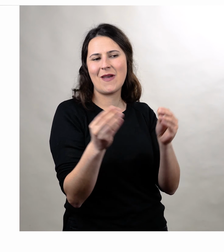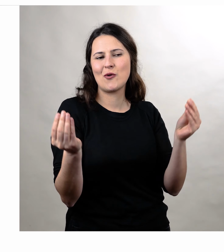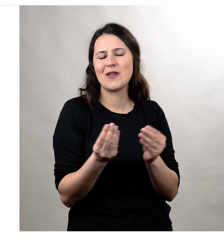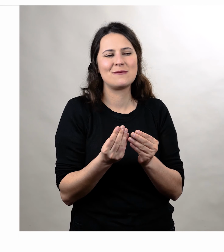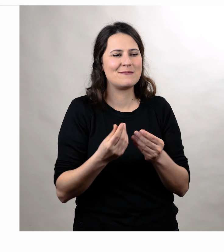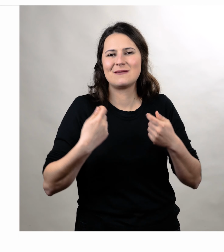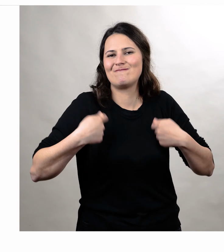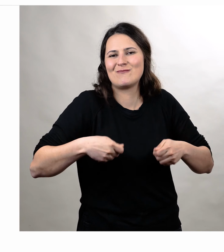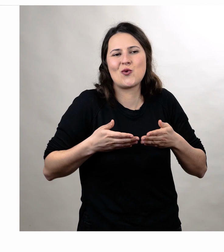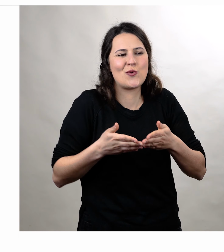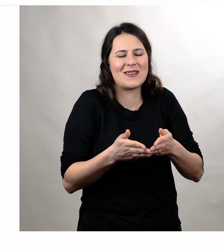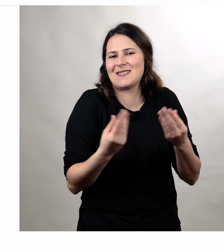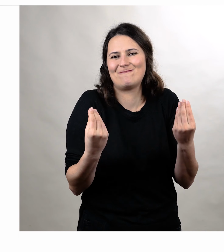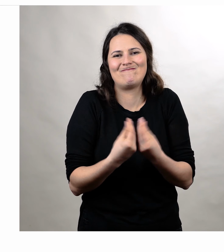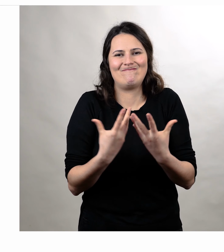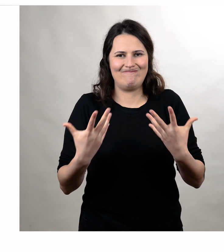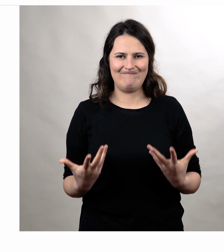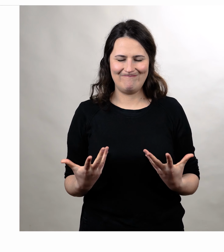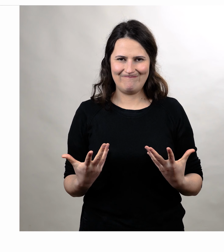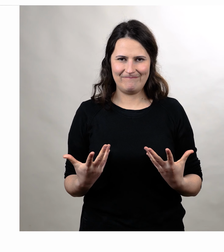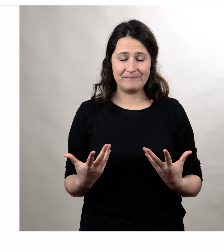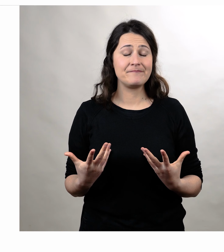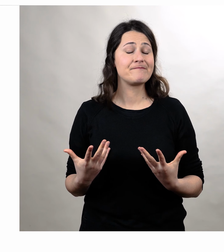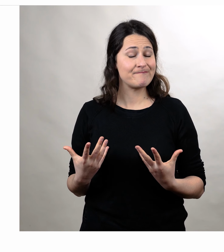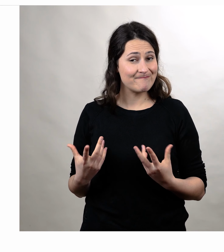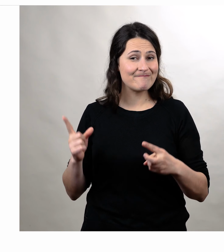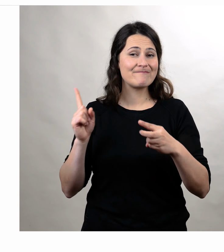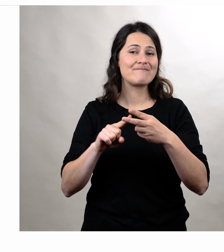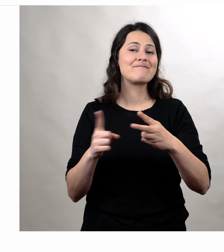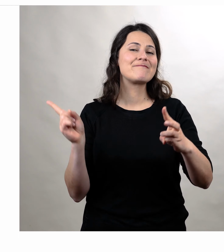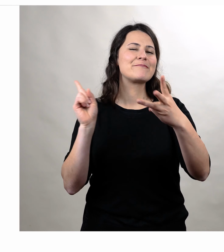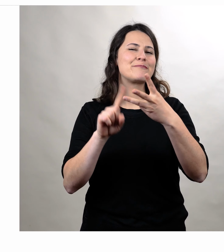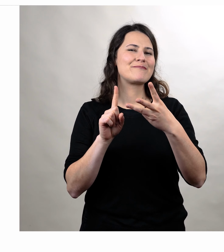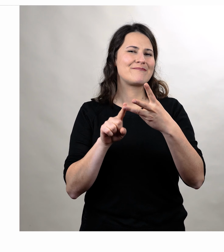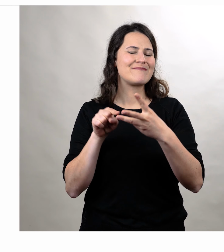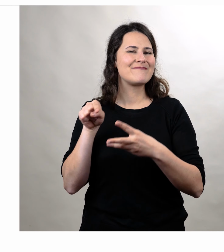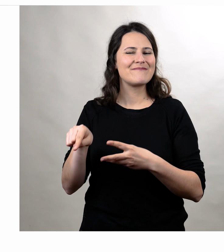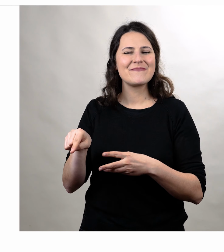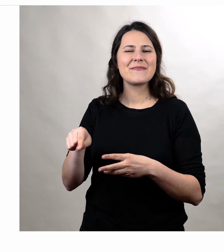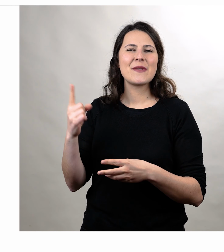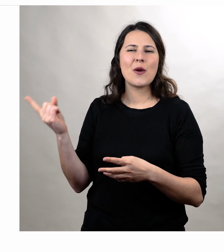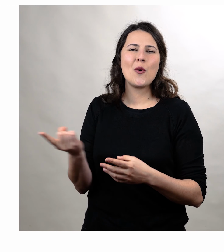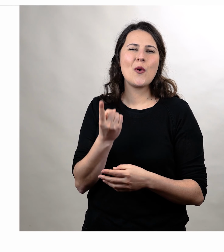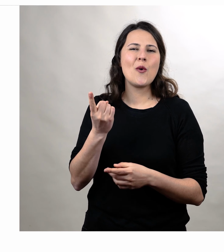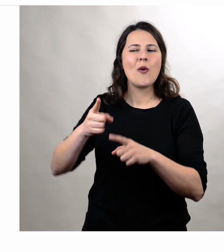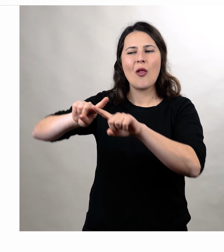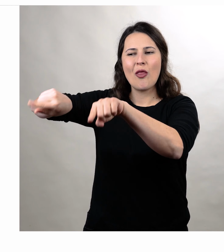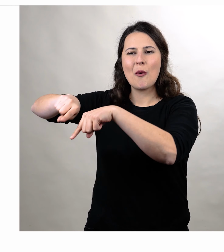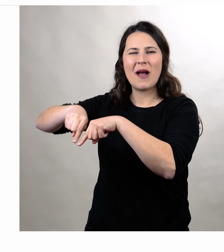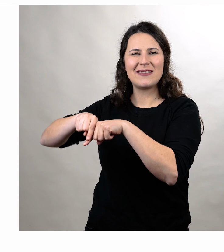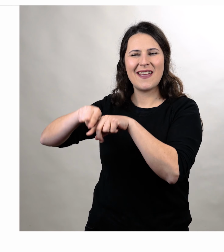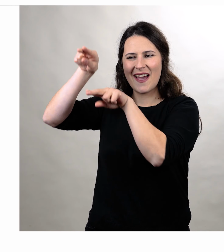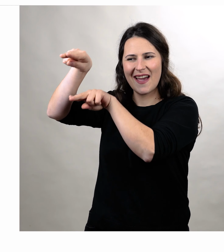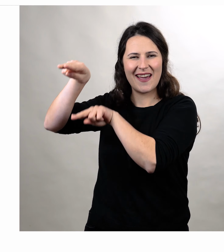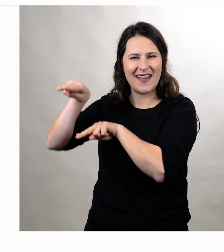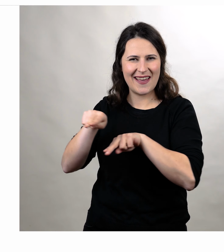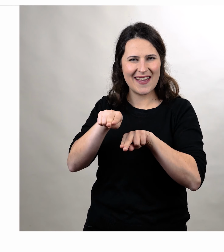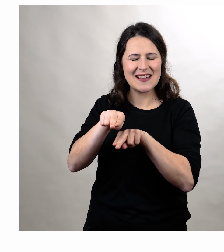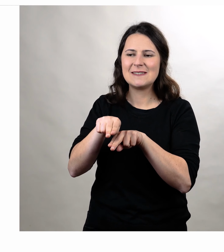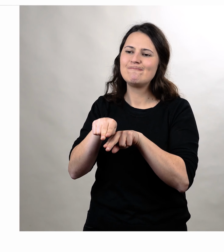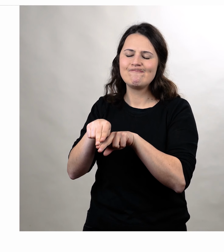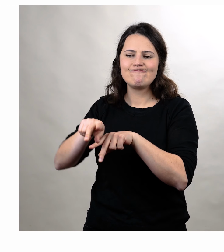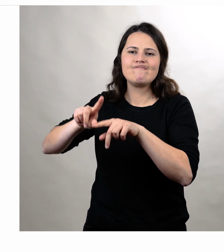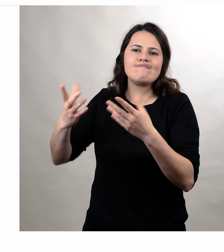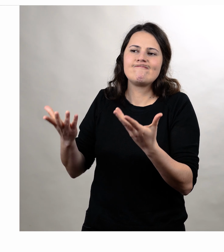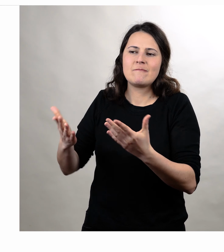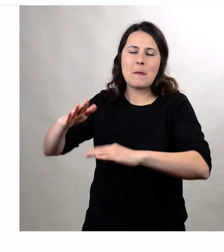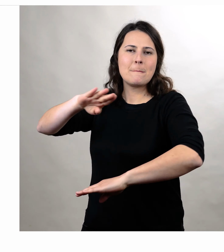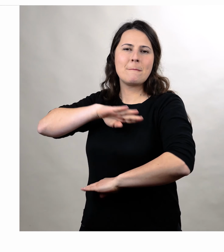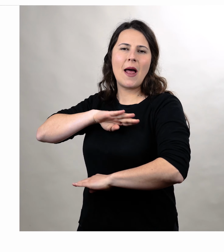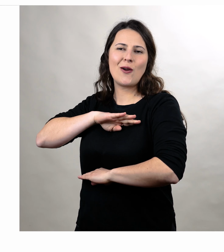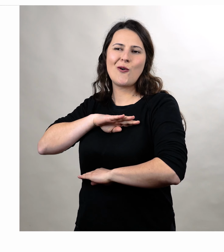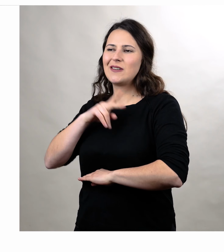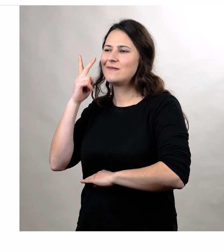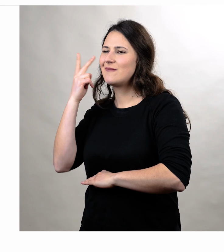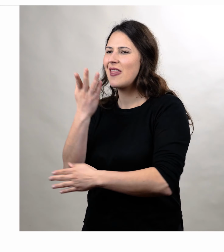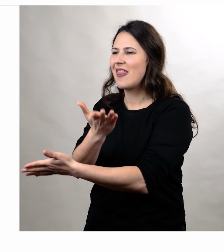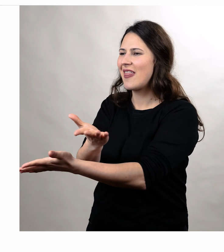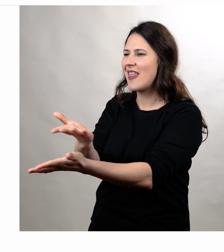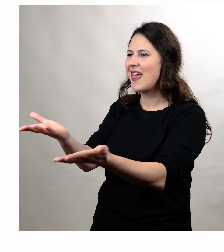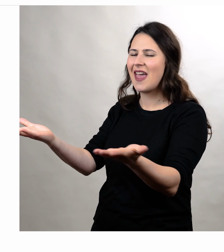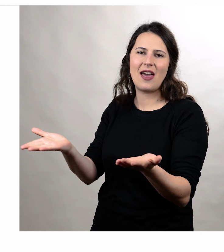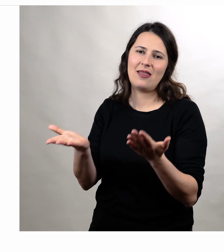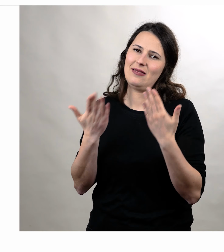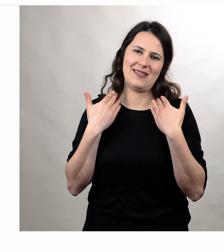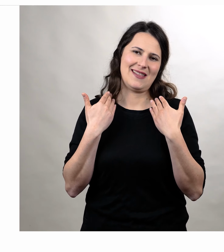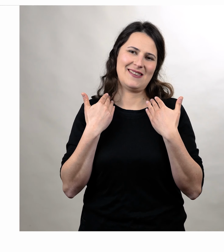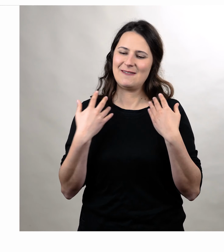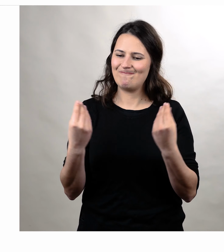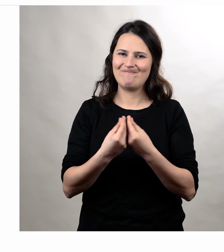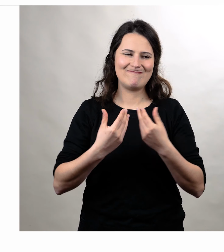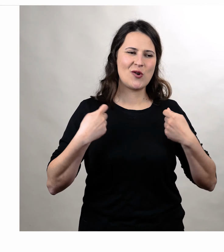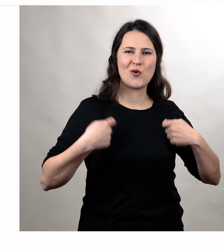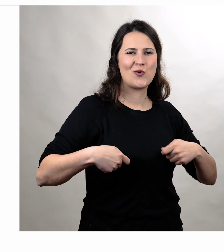Επίσης οι προσφερόμενες καμπίνες, οι οποίες συχνά δεν διέθεταν παράθυρα, δεν ήταν κατάλληλες για επιβάτες κρουαζιέρας.